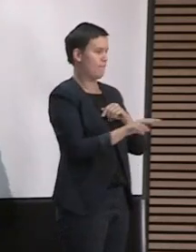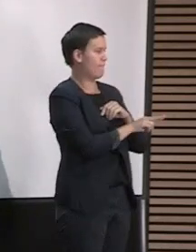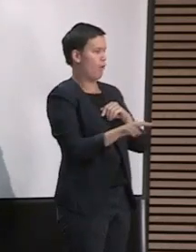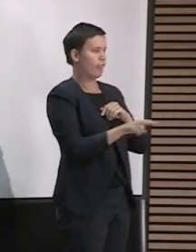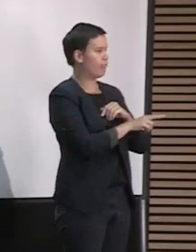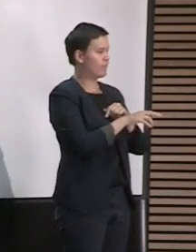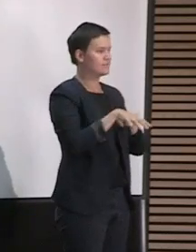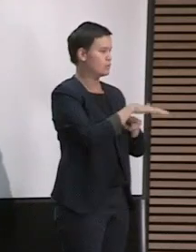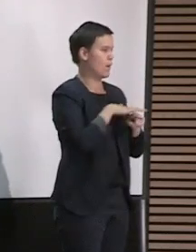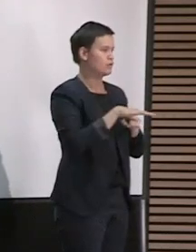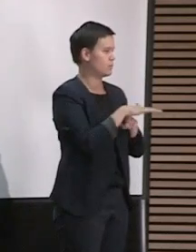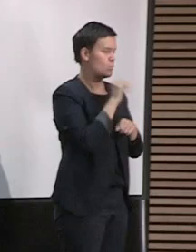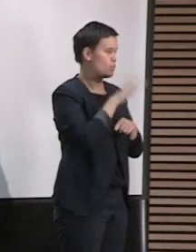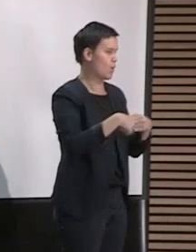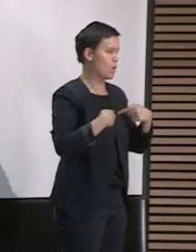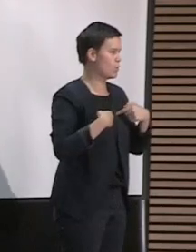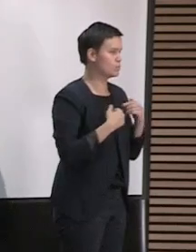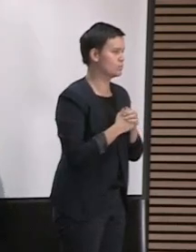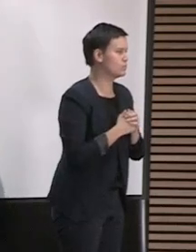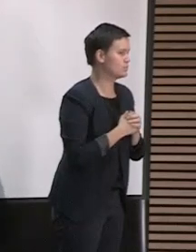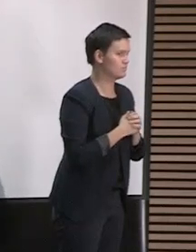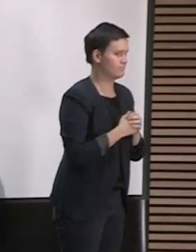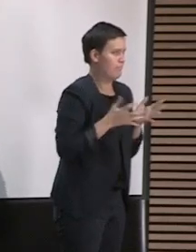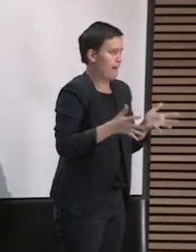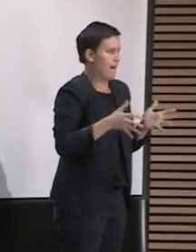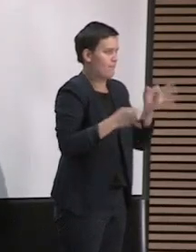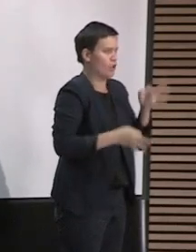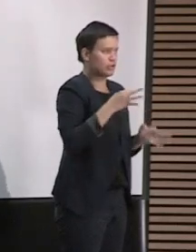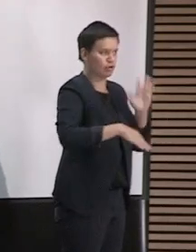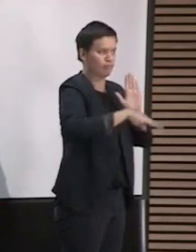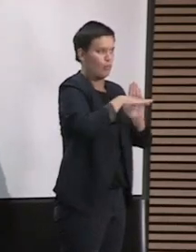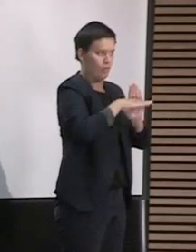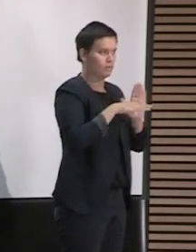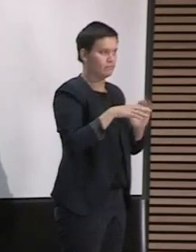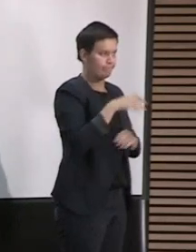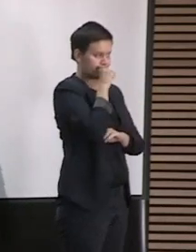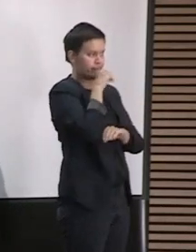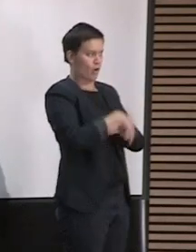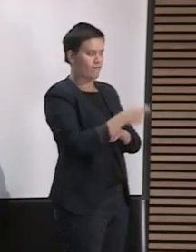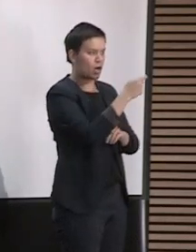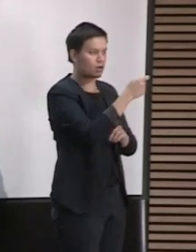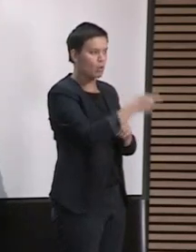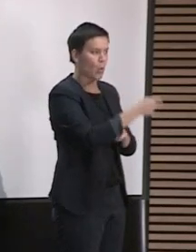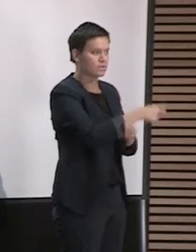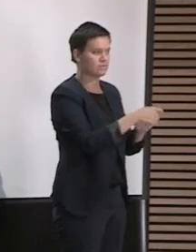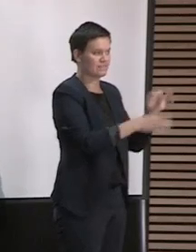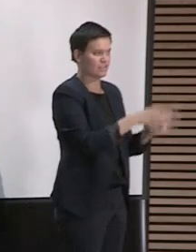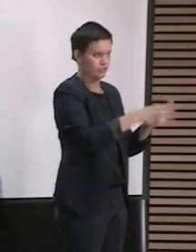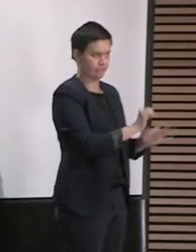tangata- i whakaatu tino marama ki nga tangata mo te mea e hiahiatia ana e ratou ki te noho ki o raatau kaainga wehe